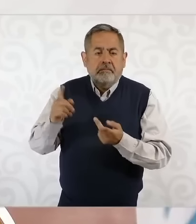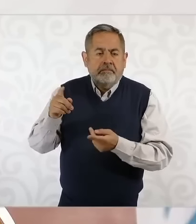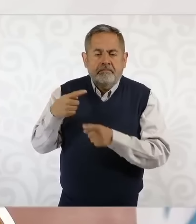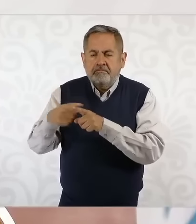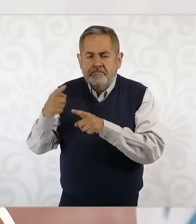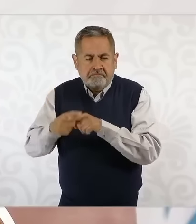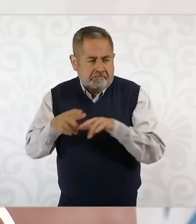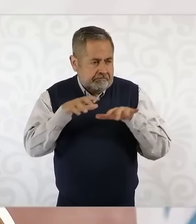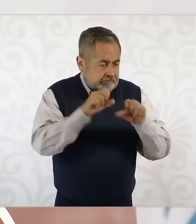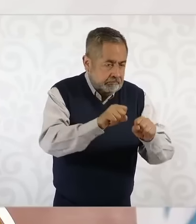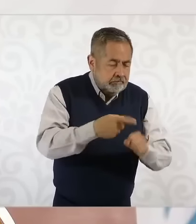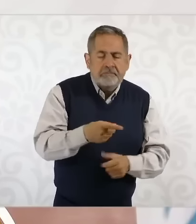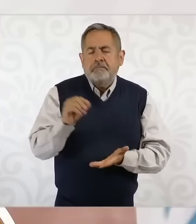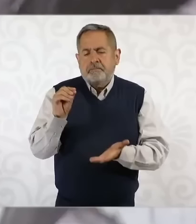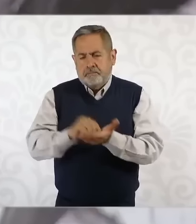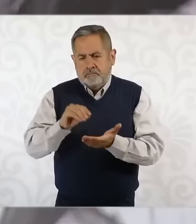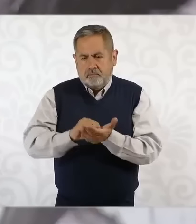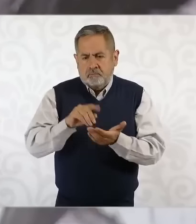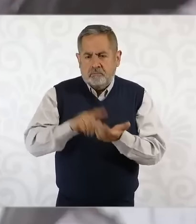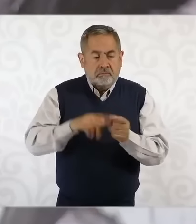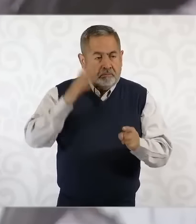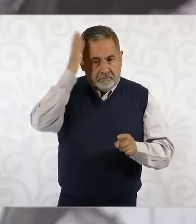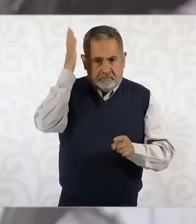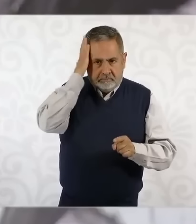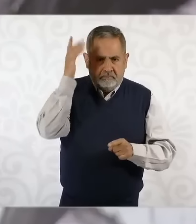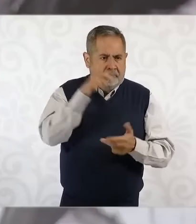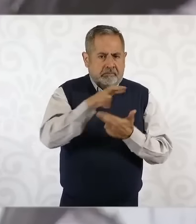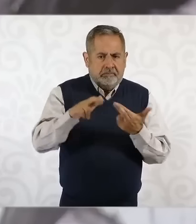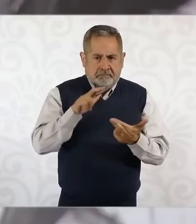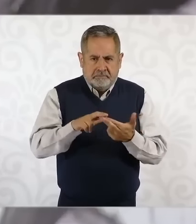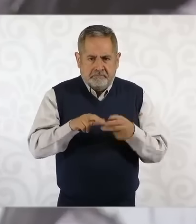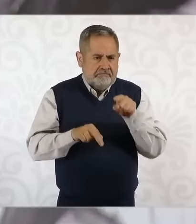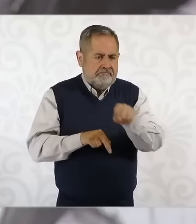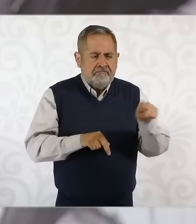líderes, líderes regionales que cuentan con orden de aprensión, algunos con orden de aprensión